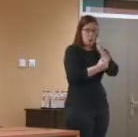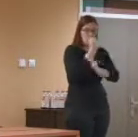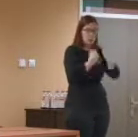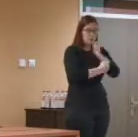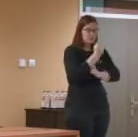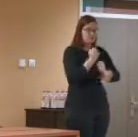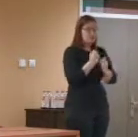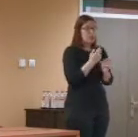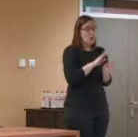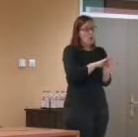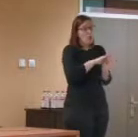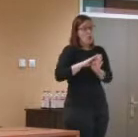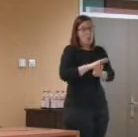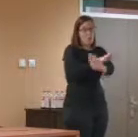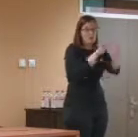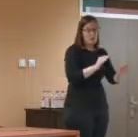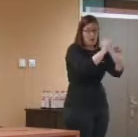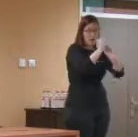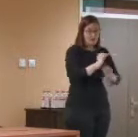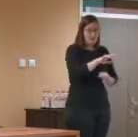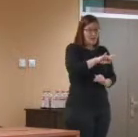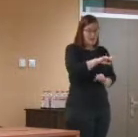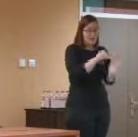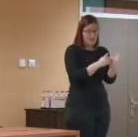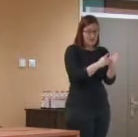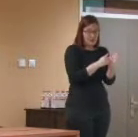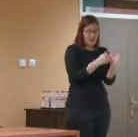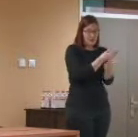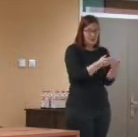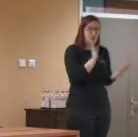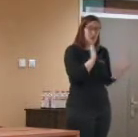de los 15.000 millones que corresponde a